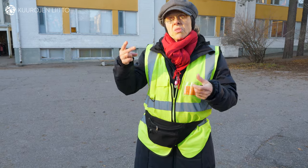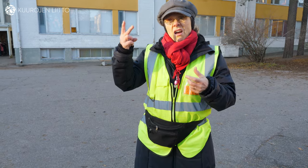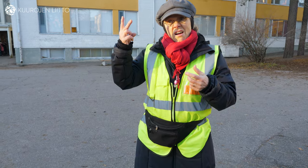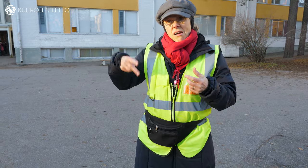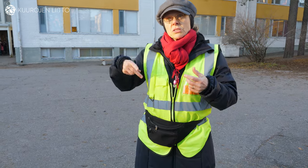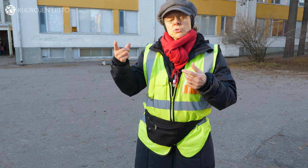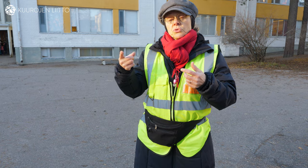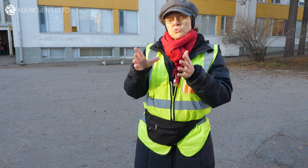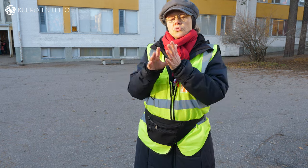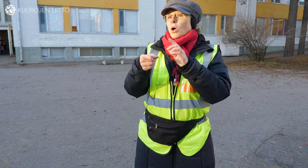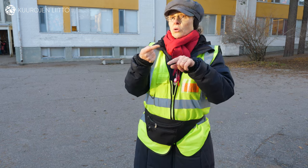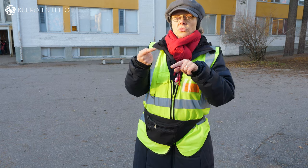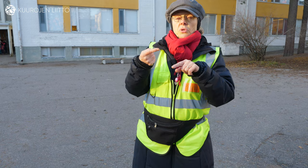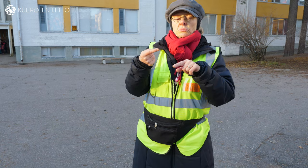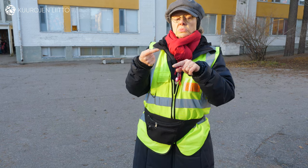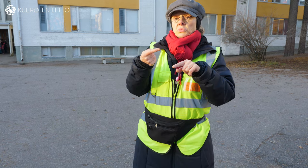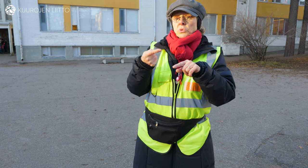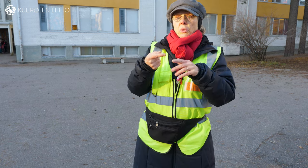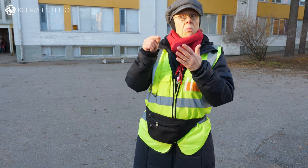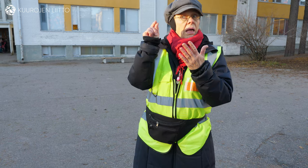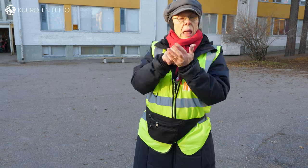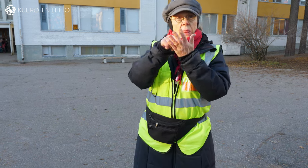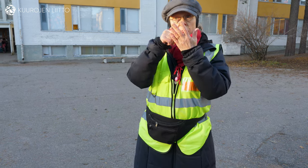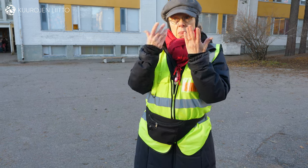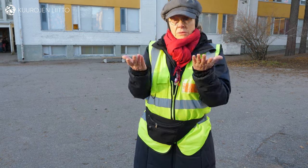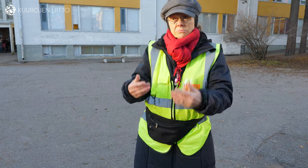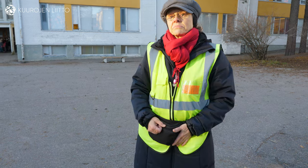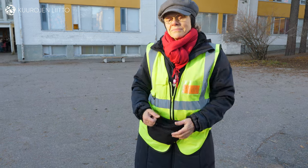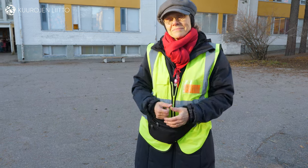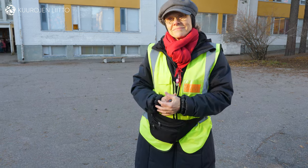Syksyn alussa lapsia oli jo 21, mikä on ennätys!